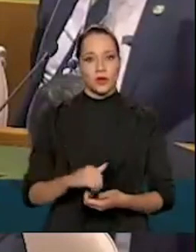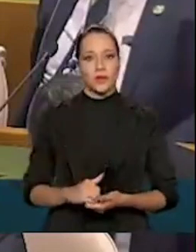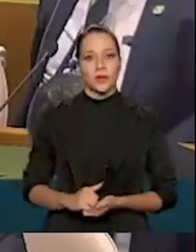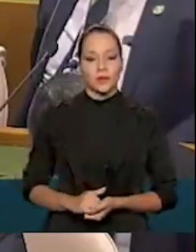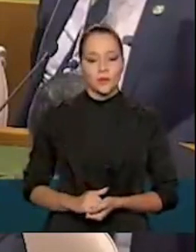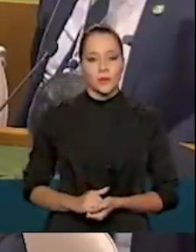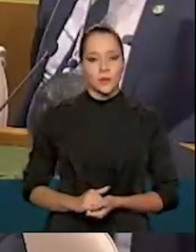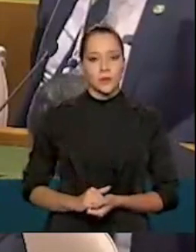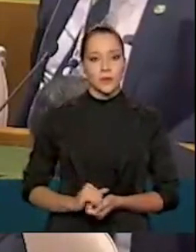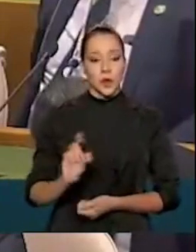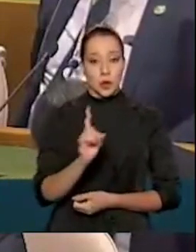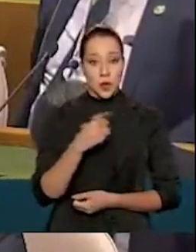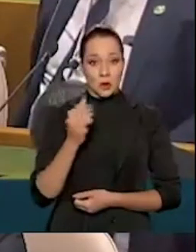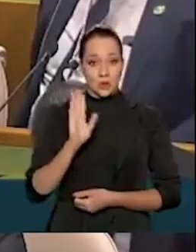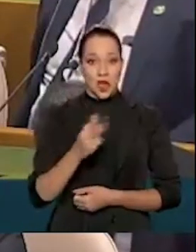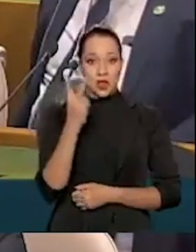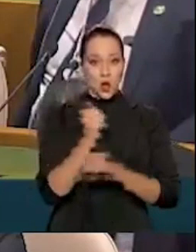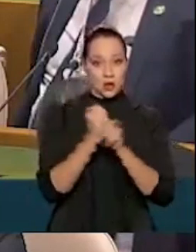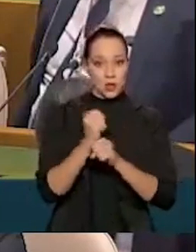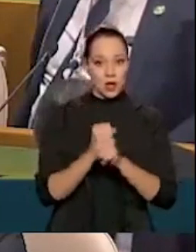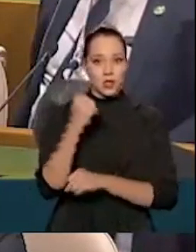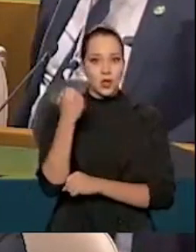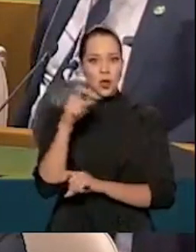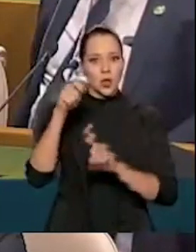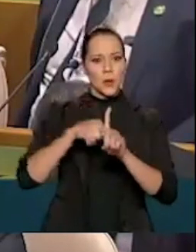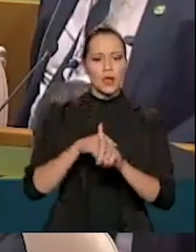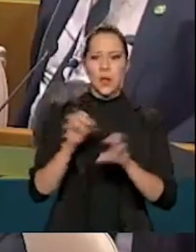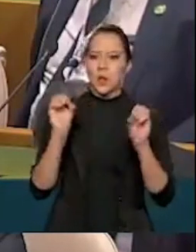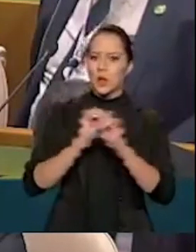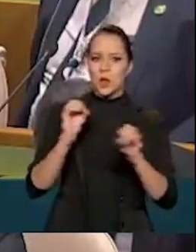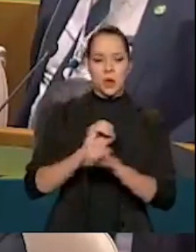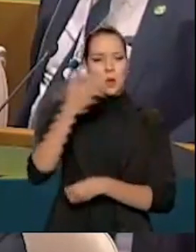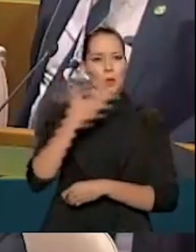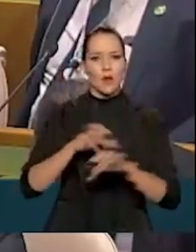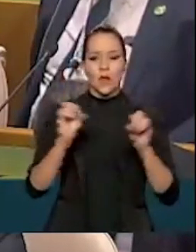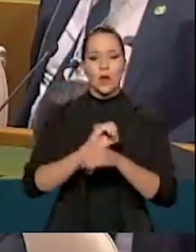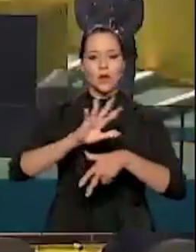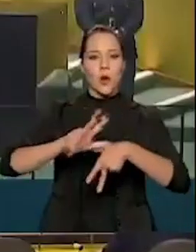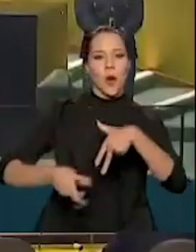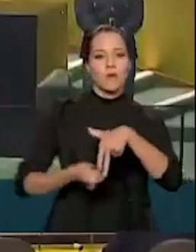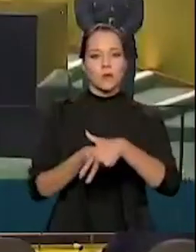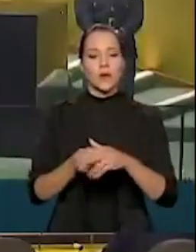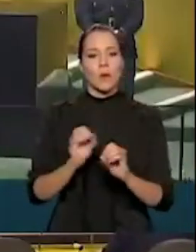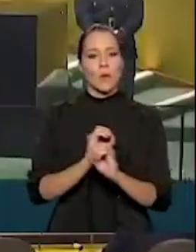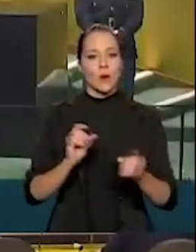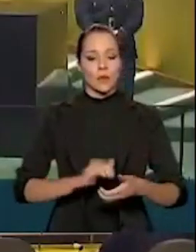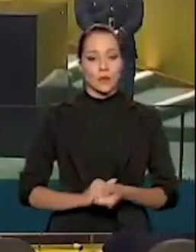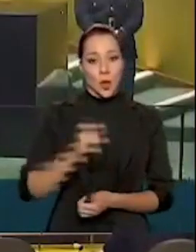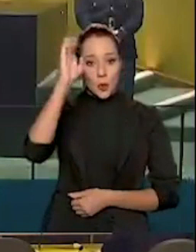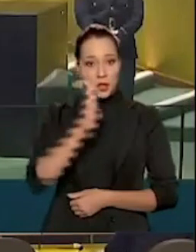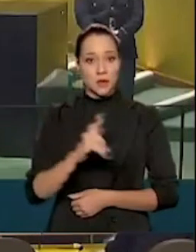nós estamos há 2 anos e 8 meses sem qualquer caso concreto de corrupção e o Brasil tem um presidente